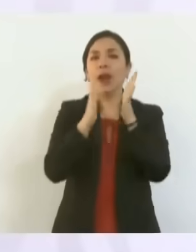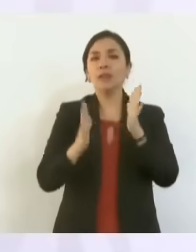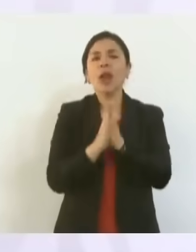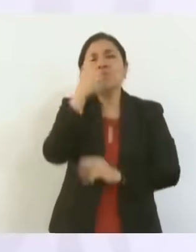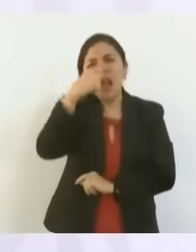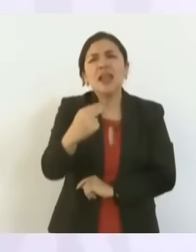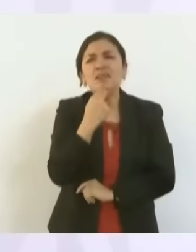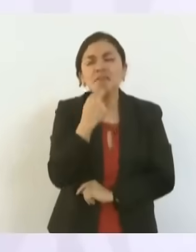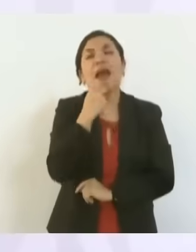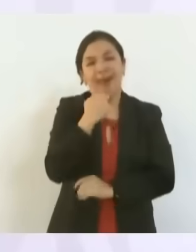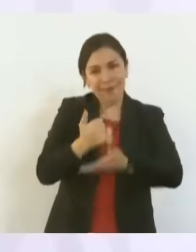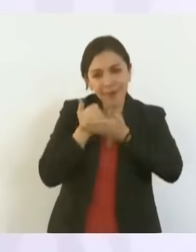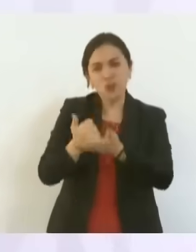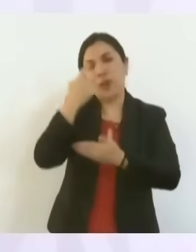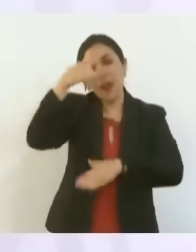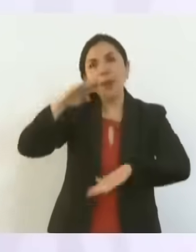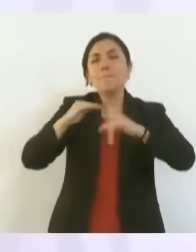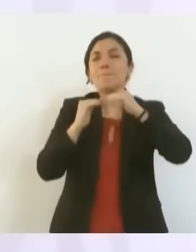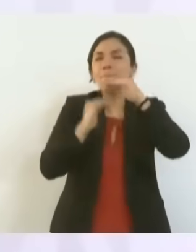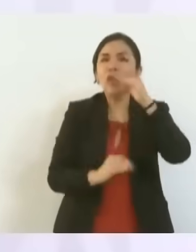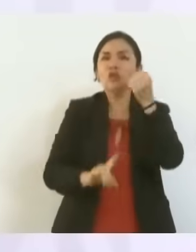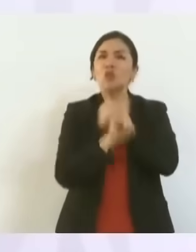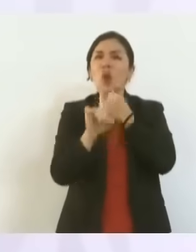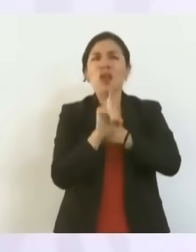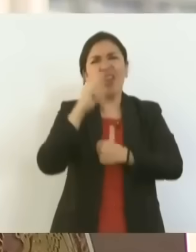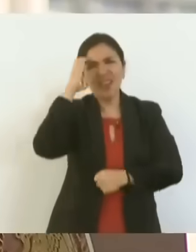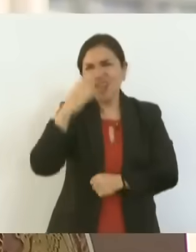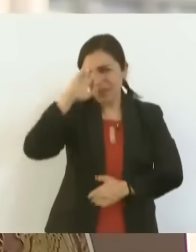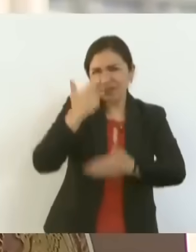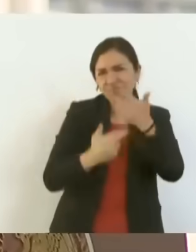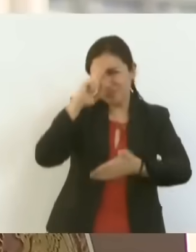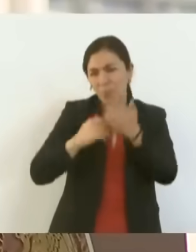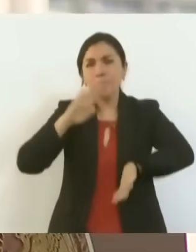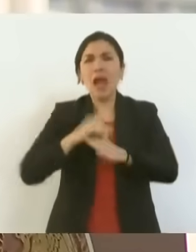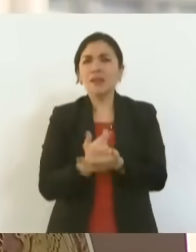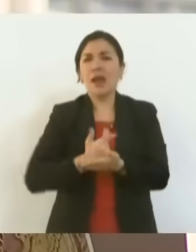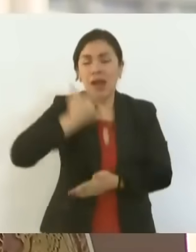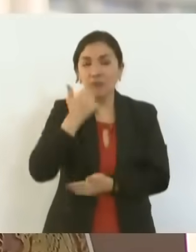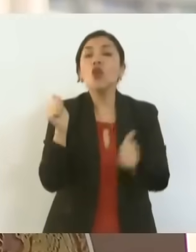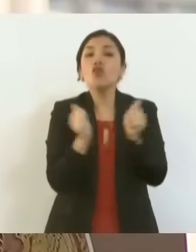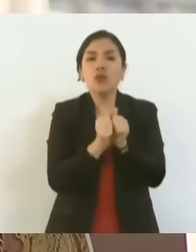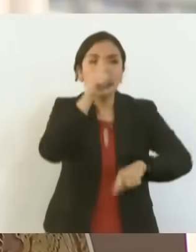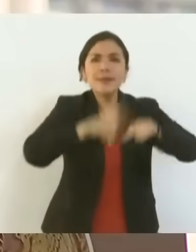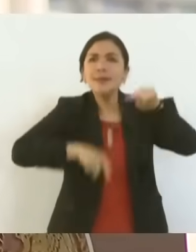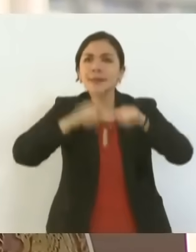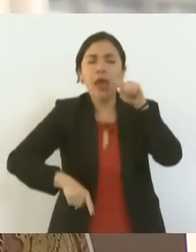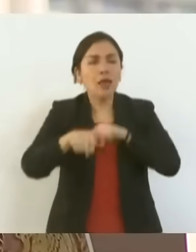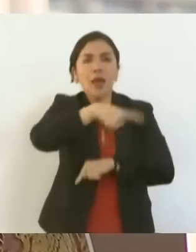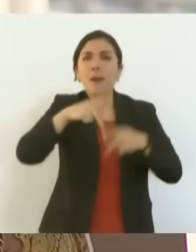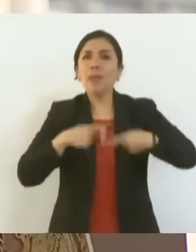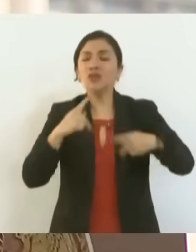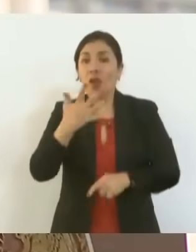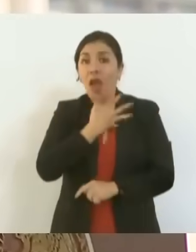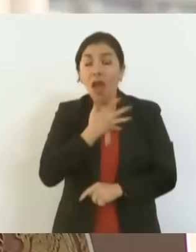contribuir en la disminución de los delitos de alto impacto, retirando las armas de las calles.